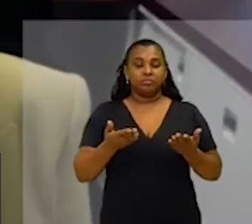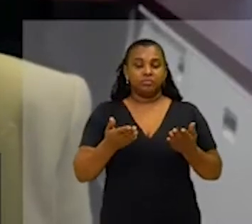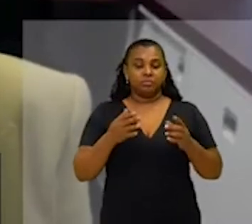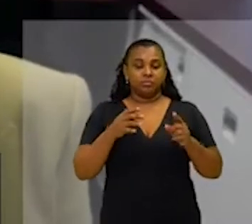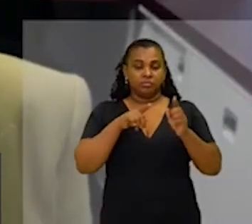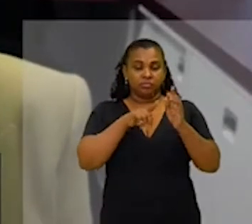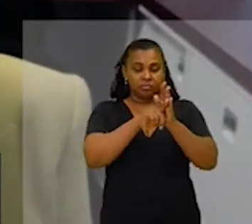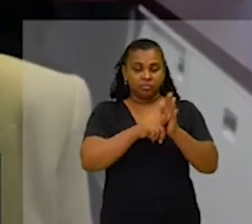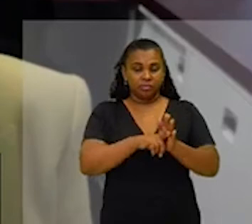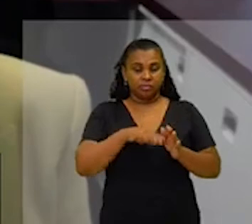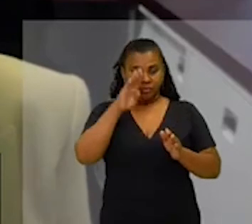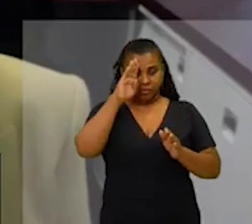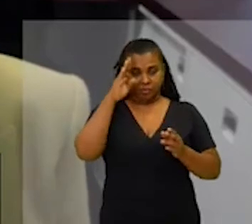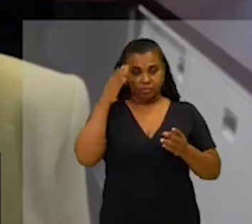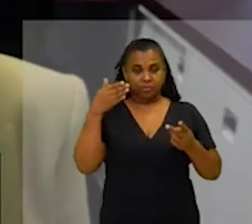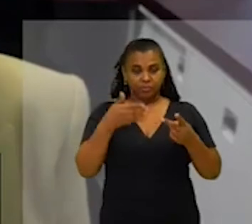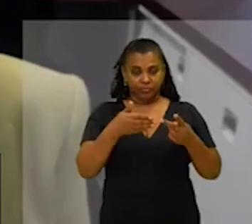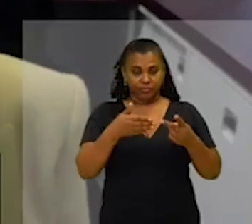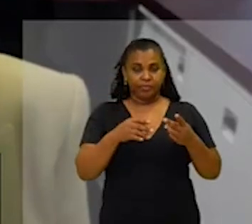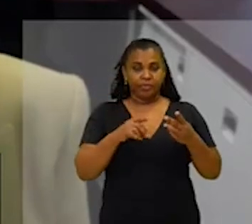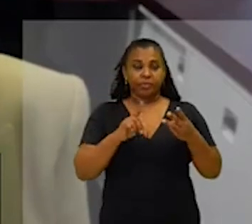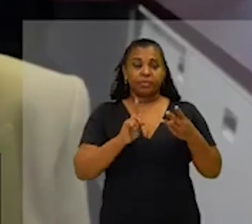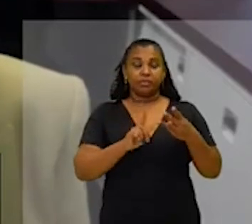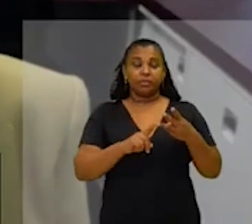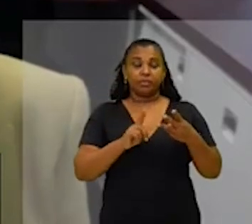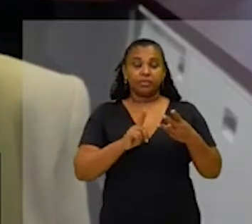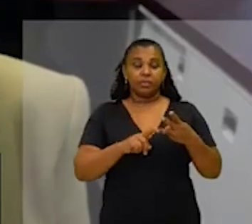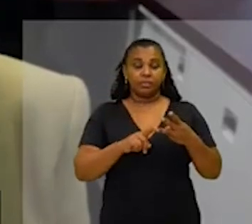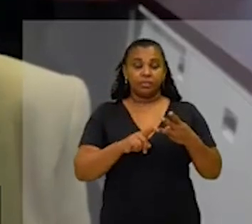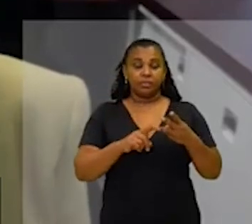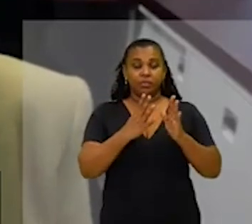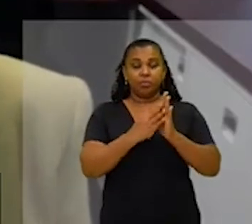dica simplificação do modelo de prestação de contas não podem praticar de forma alguma